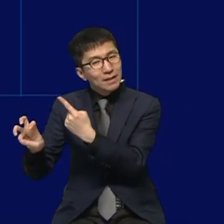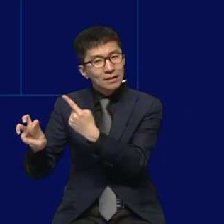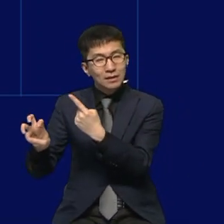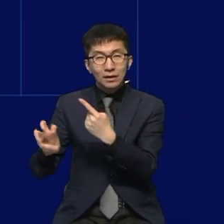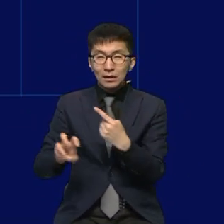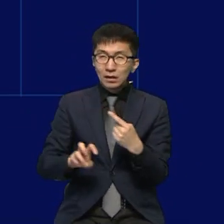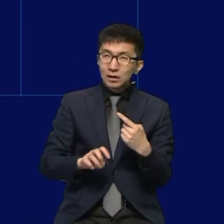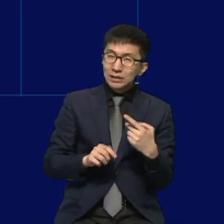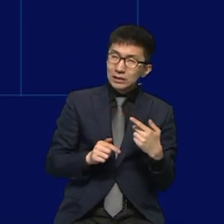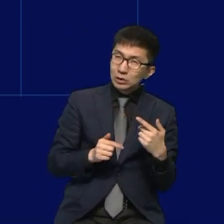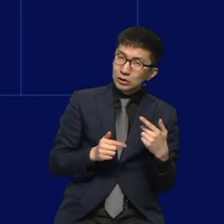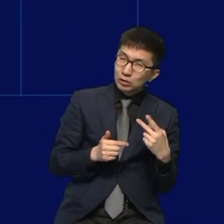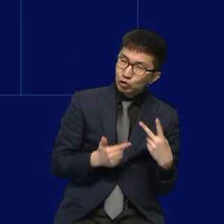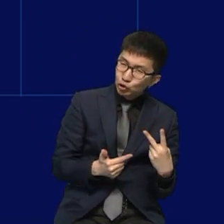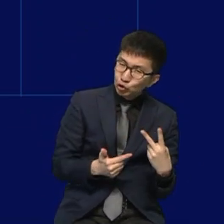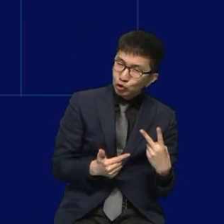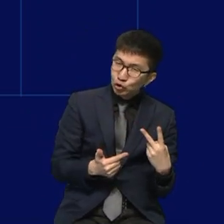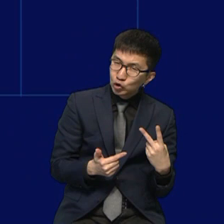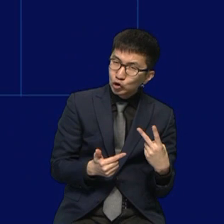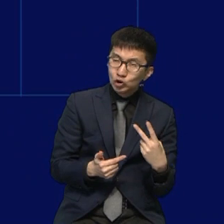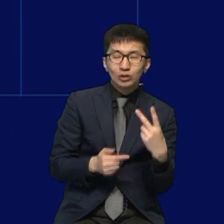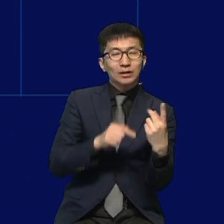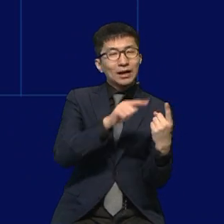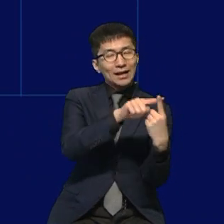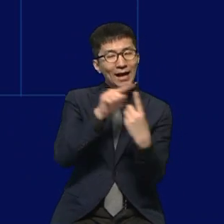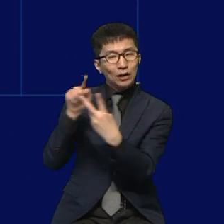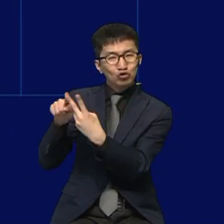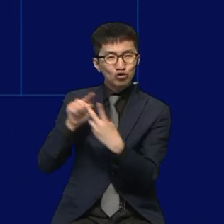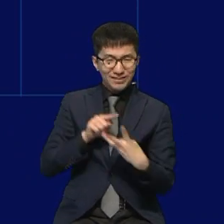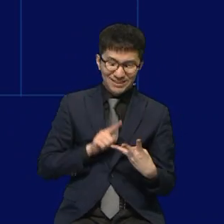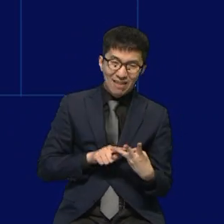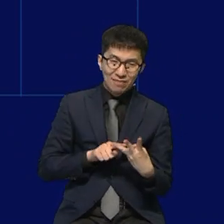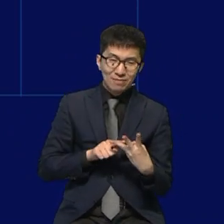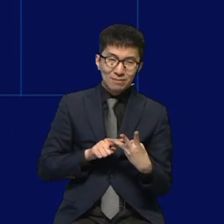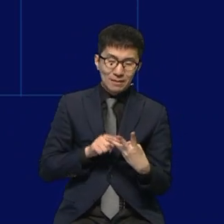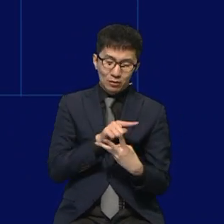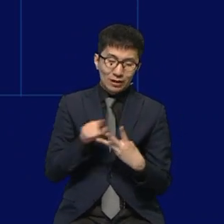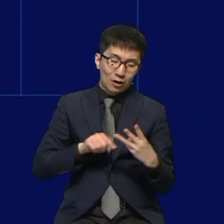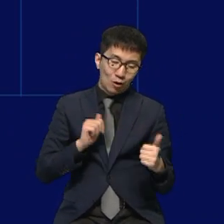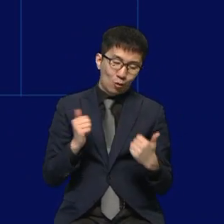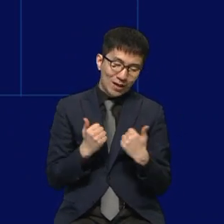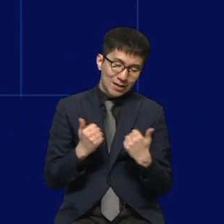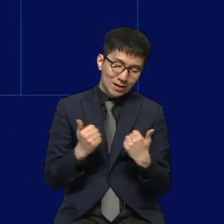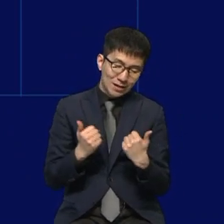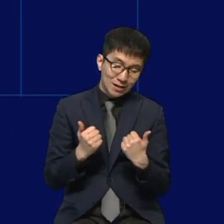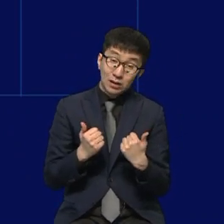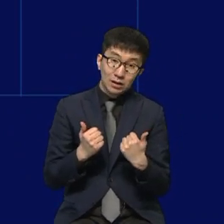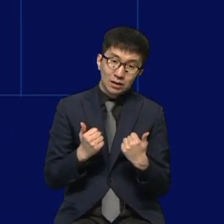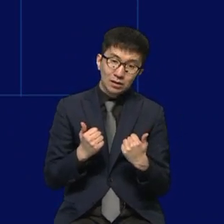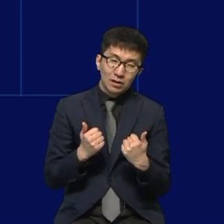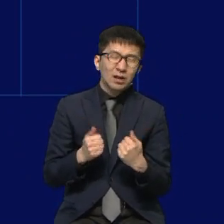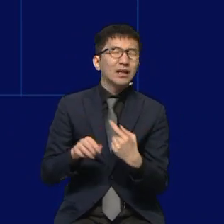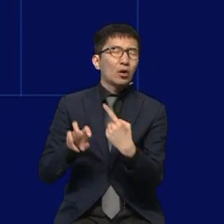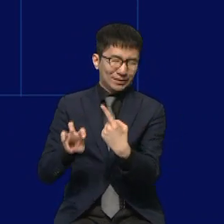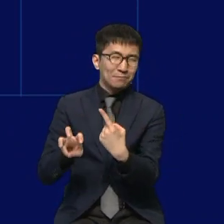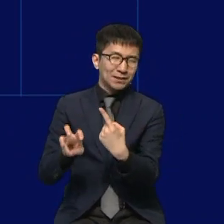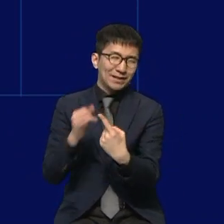등 3가지 안이 집중적으로 논의됐는데 자문위원회 관계자는 30일 0시가 가장 유력할 것으로 전망했습니다.